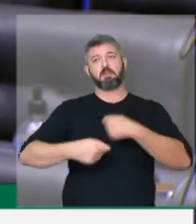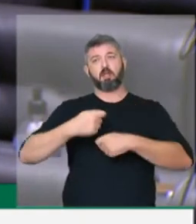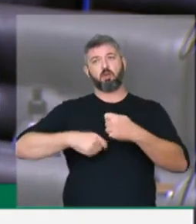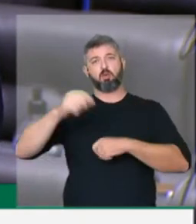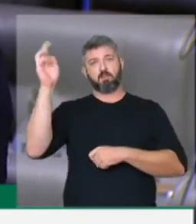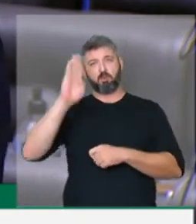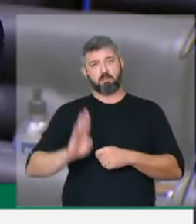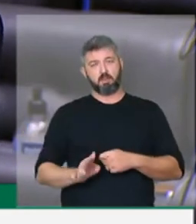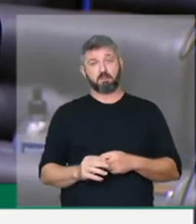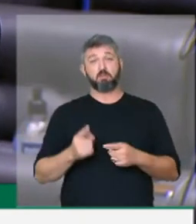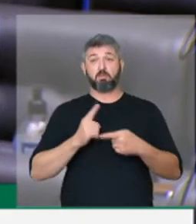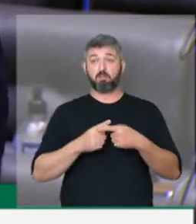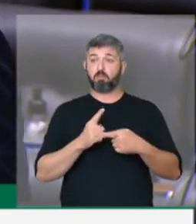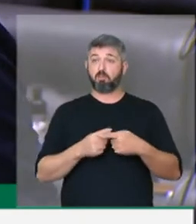AGENDA ECONÔMICA DO BRASIL.